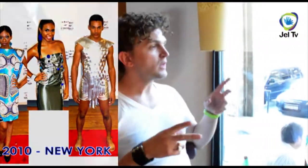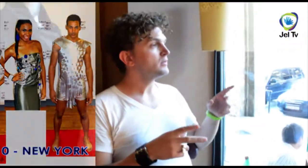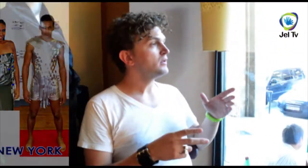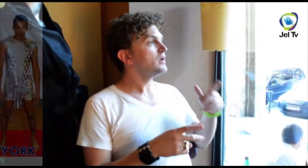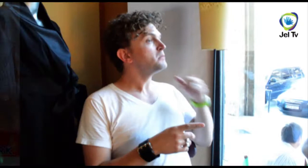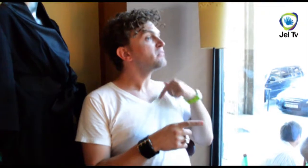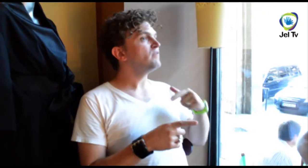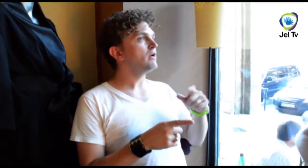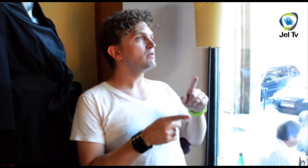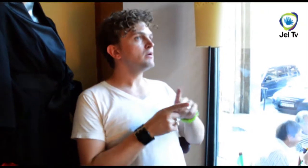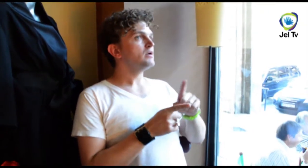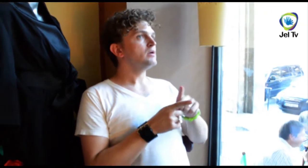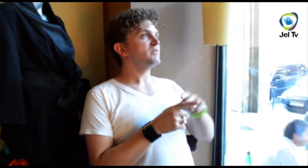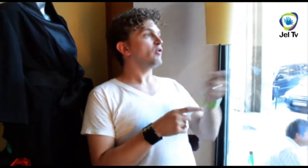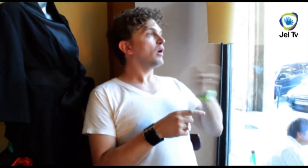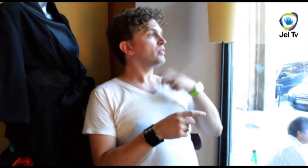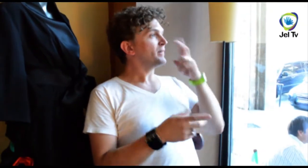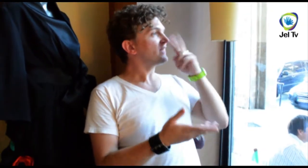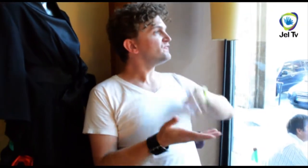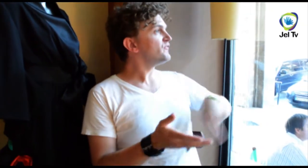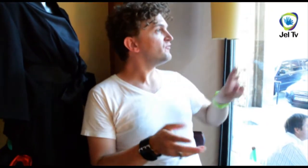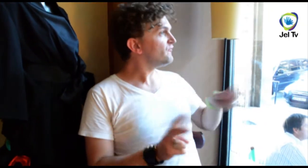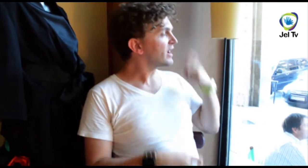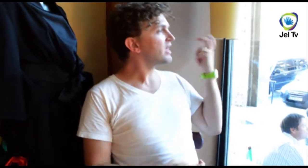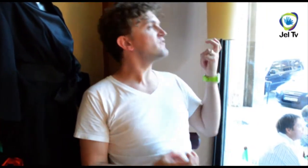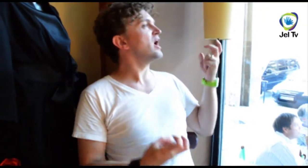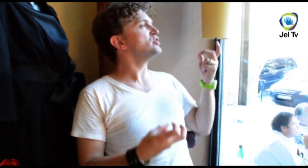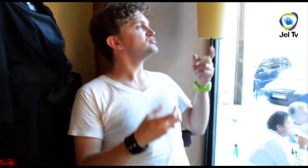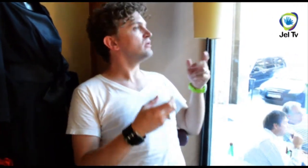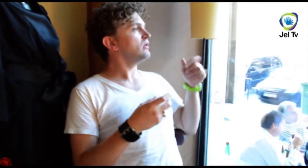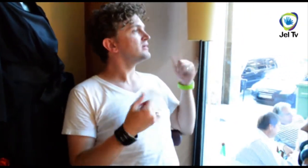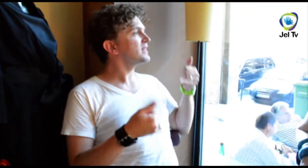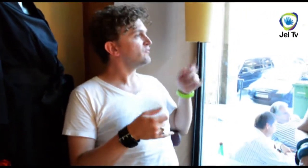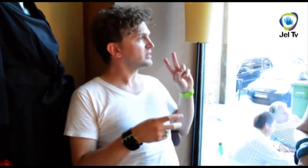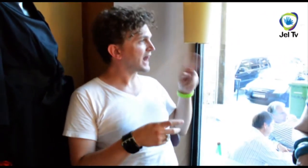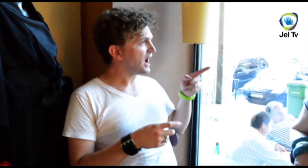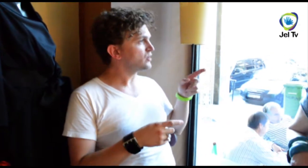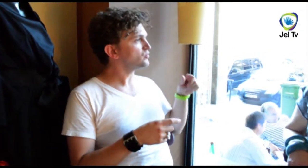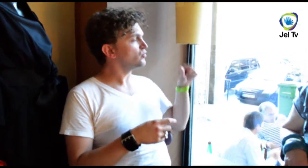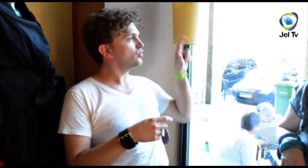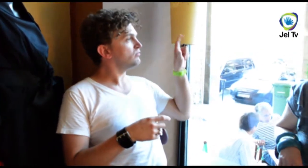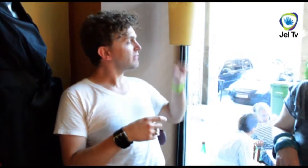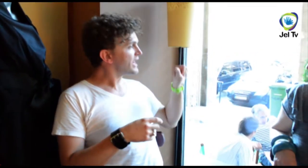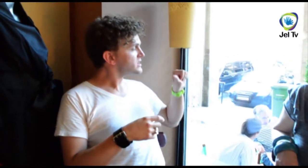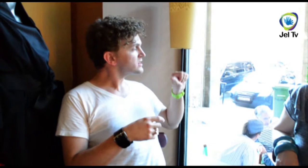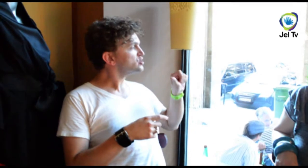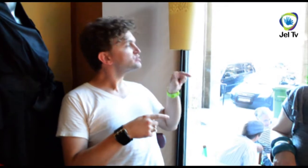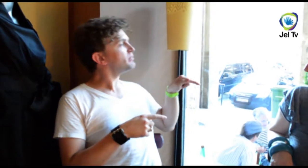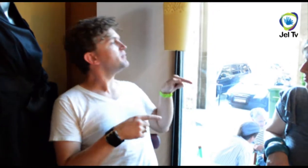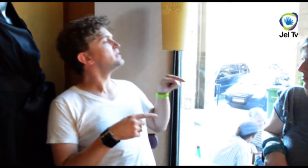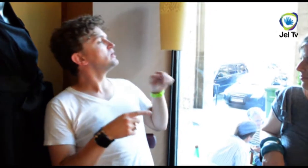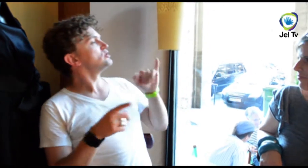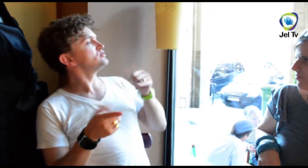Mivel kaptam egy felhívást, hogy indul a Divatkreátor 1.